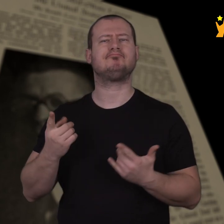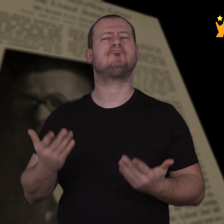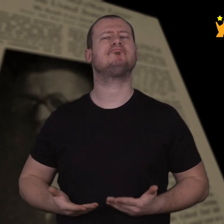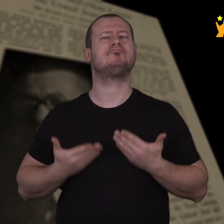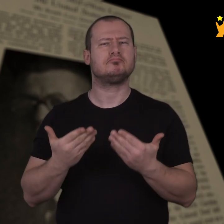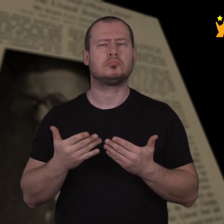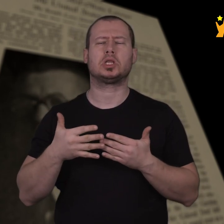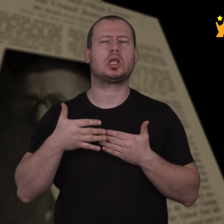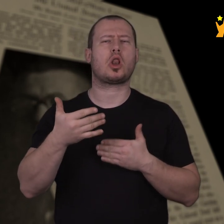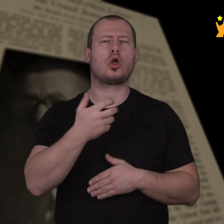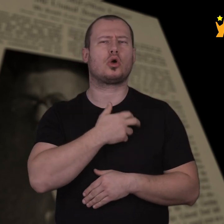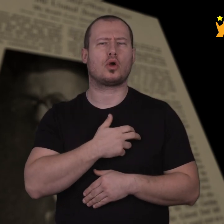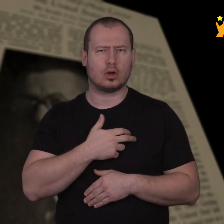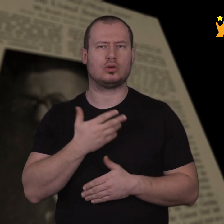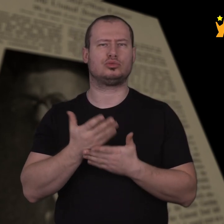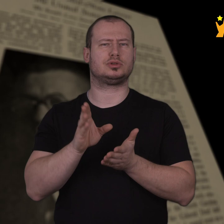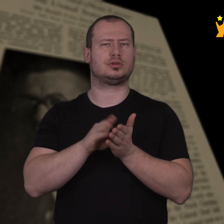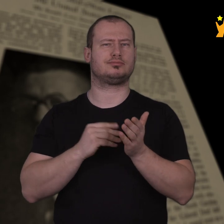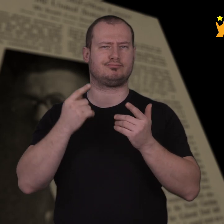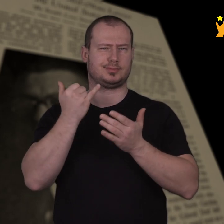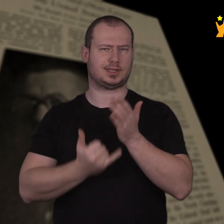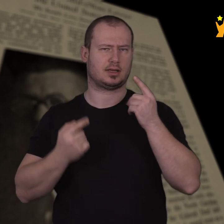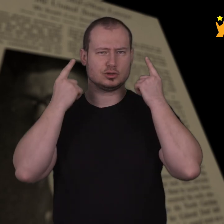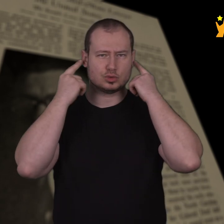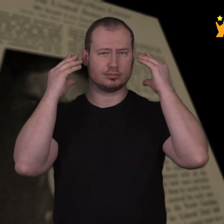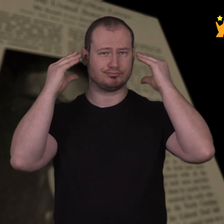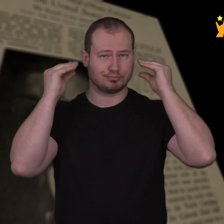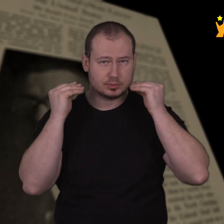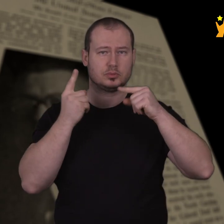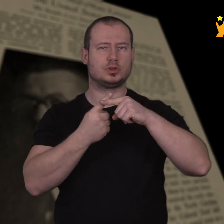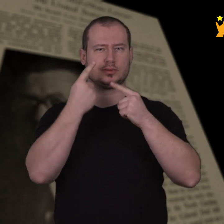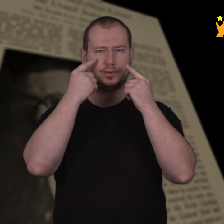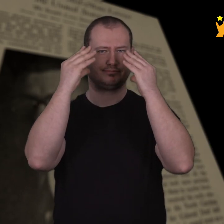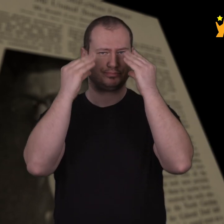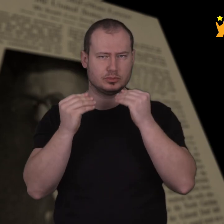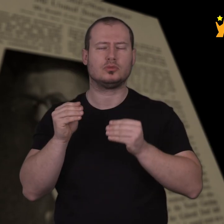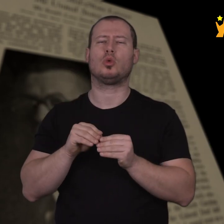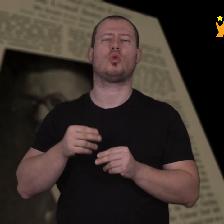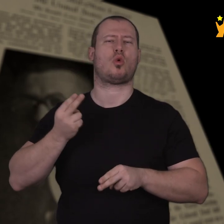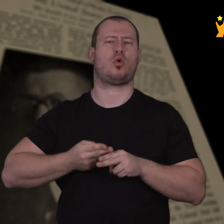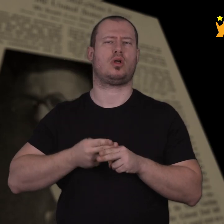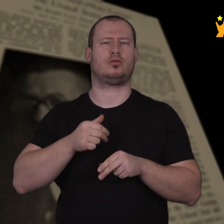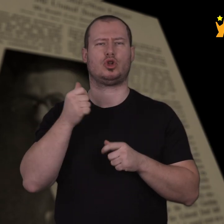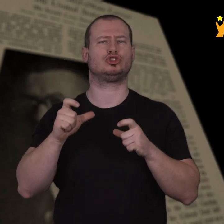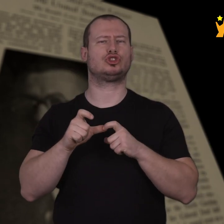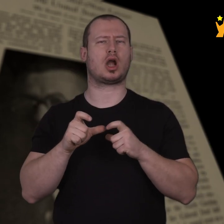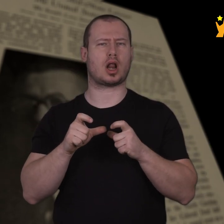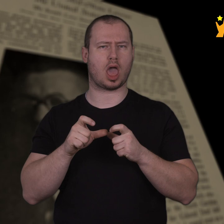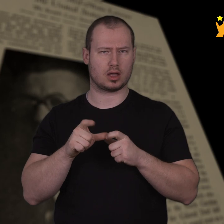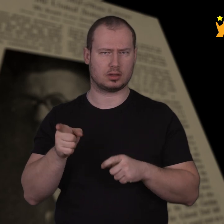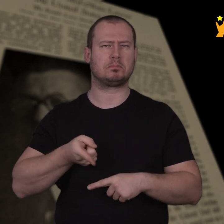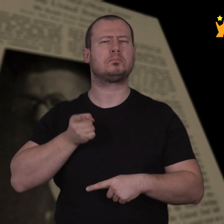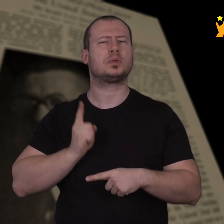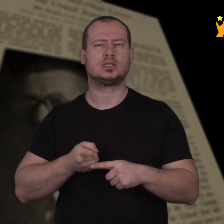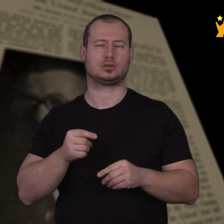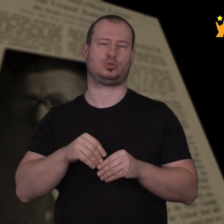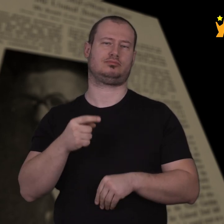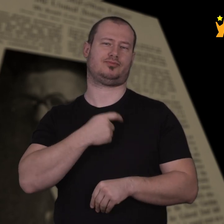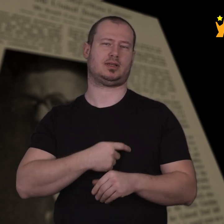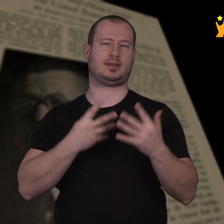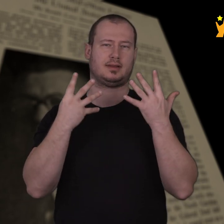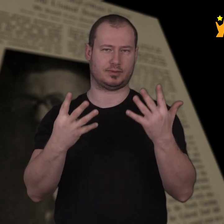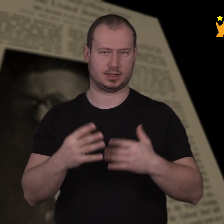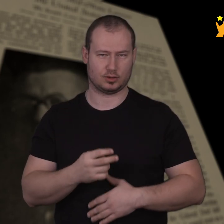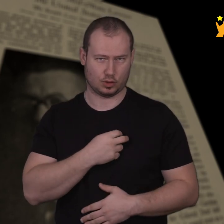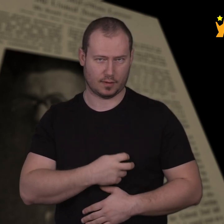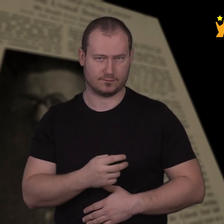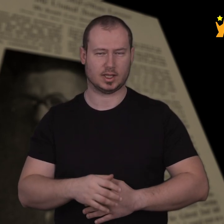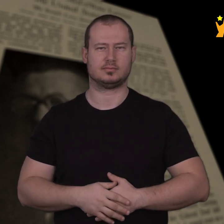Niekoľko rokov po narodení stratil sluch aj zrak, pretože sa nakazil šarlachom, konkrétne vo veku 9 rokov.